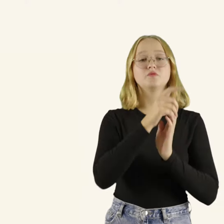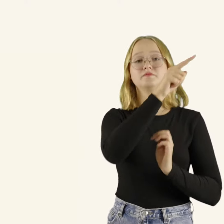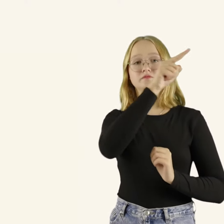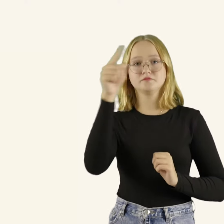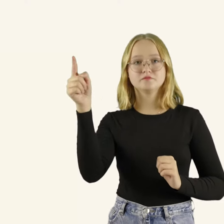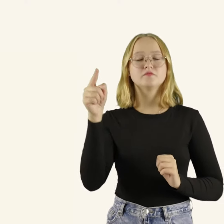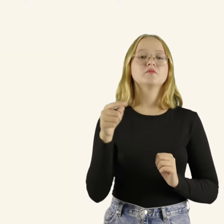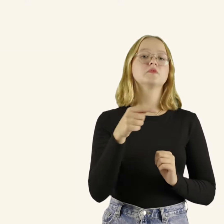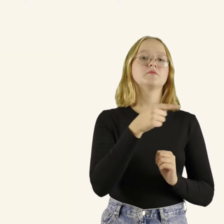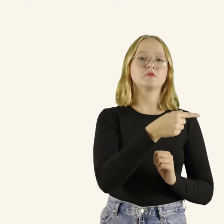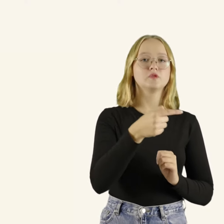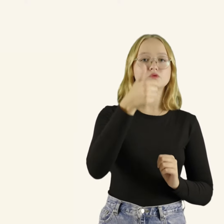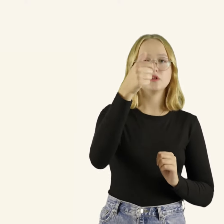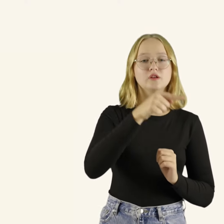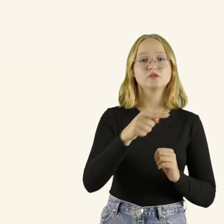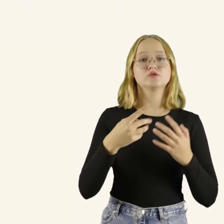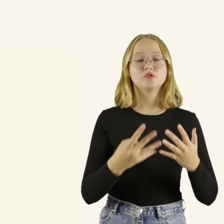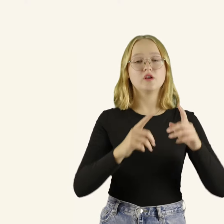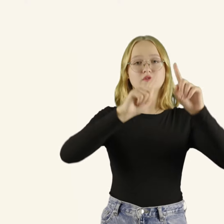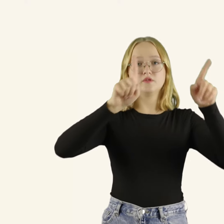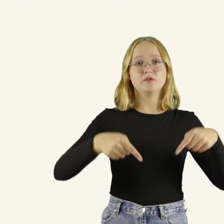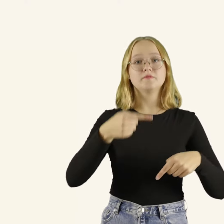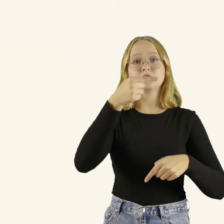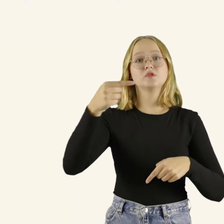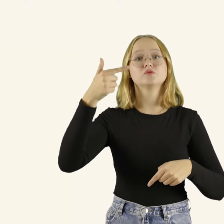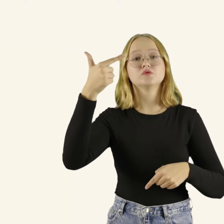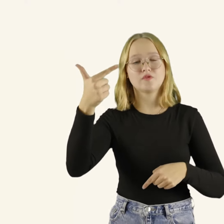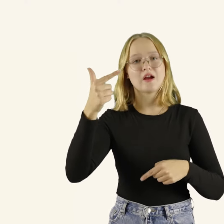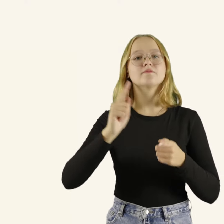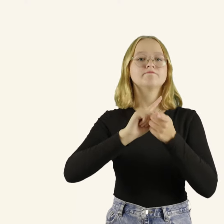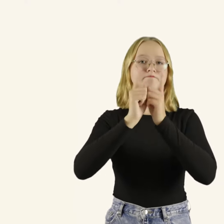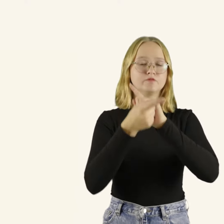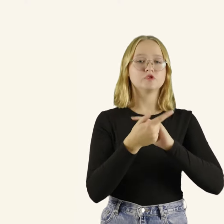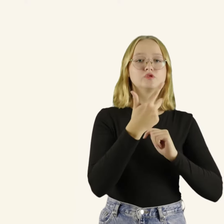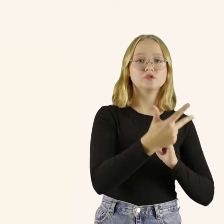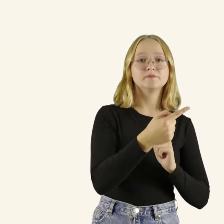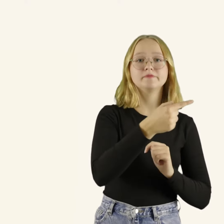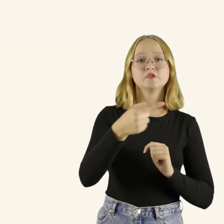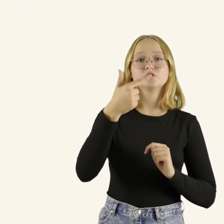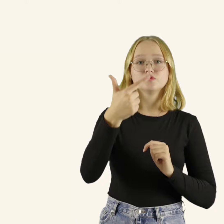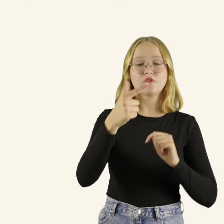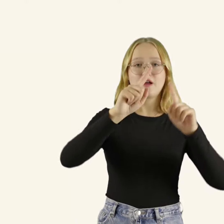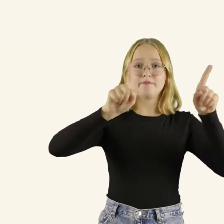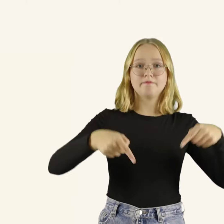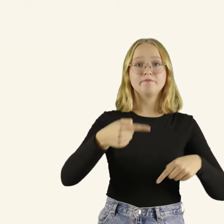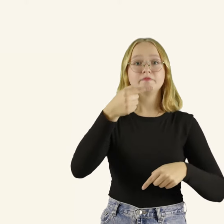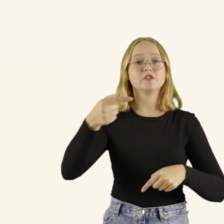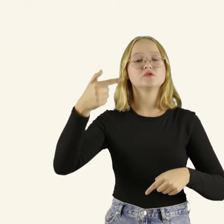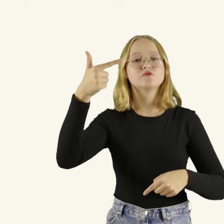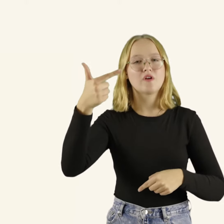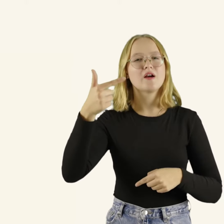w mianowniku -⅑ zapiszemy jako potęgę 3 do -2.